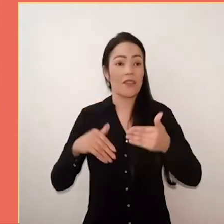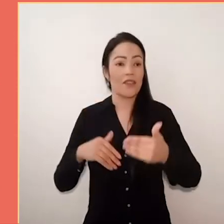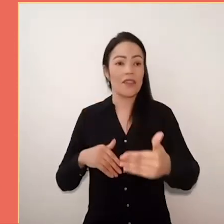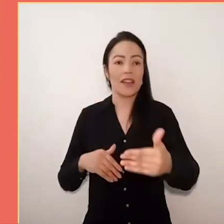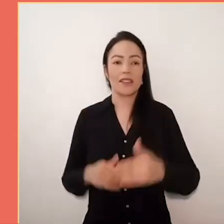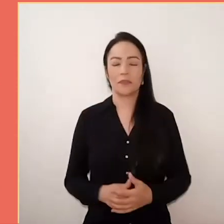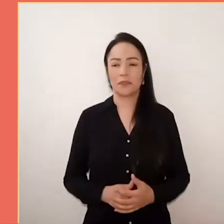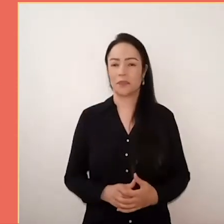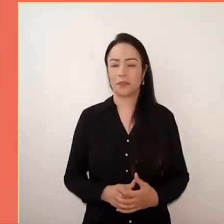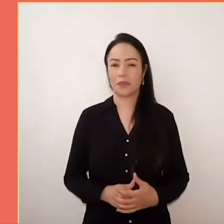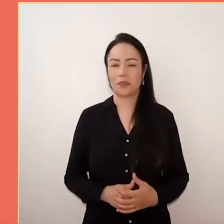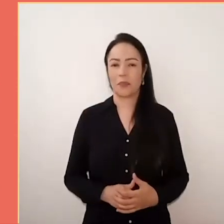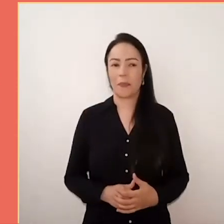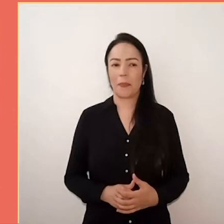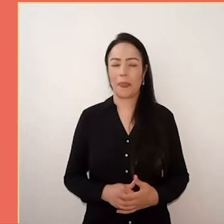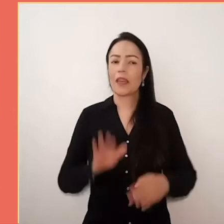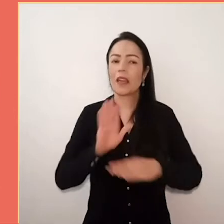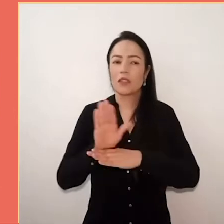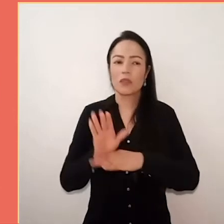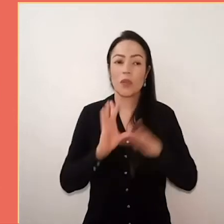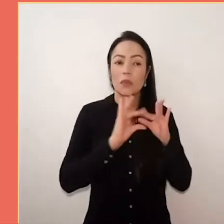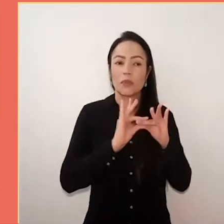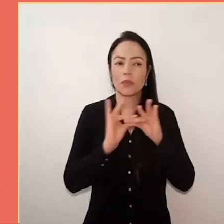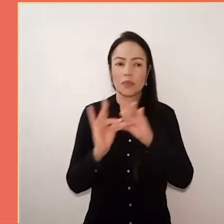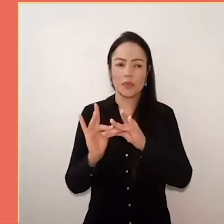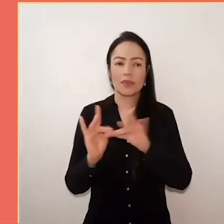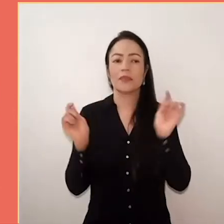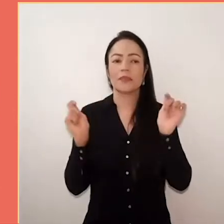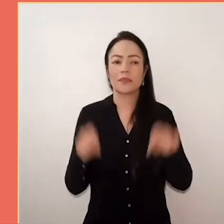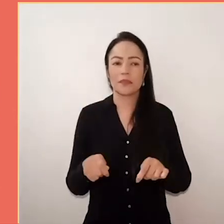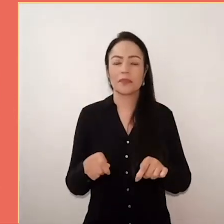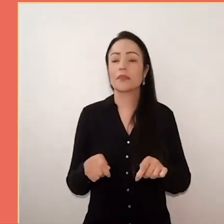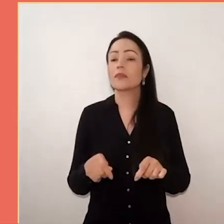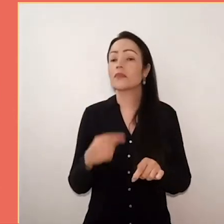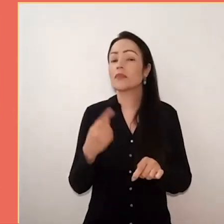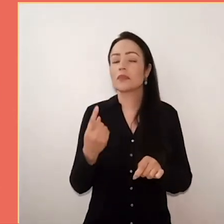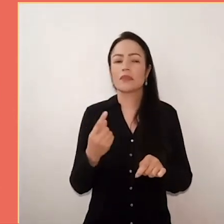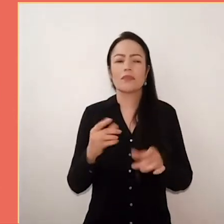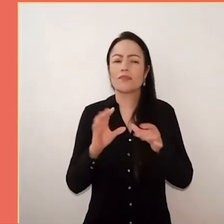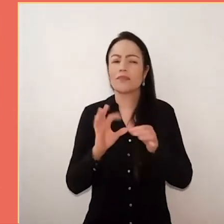E, formando essa ligação, forma uma extensa rede